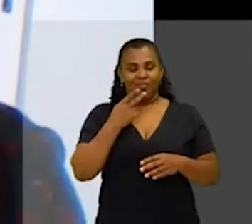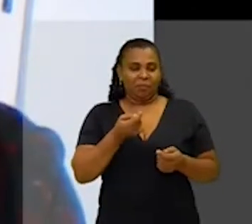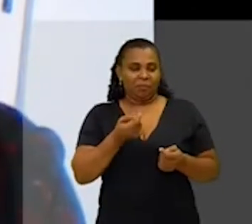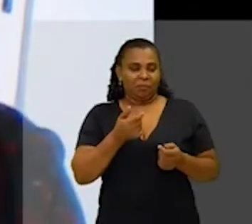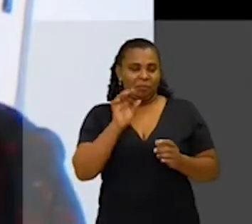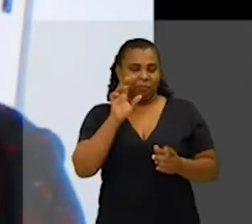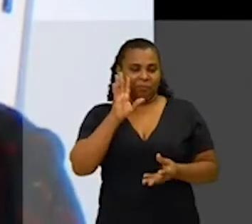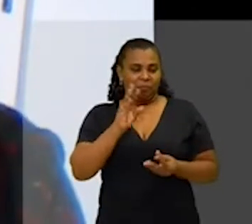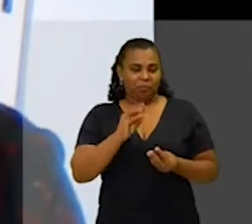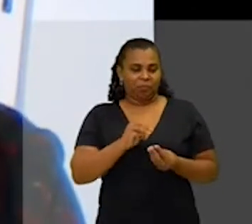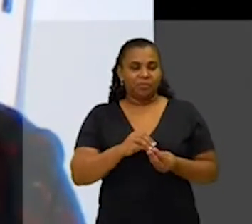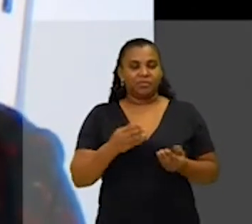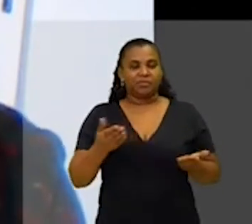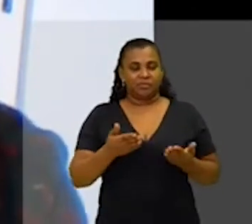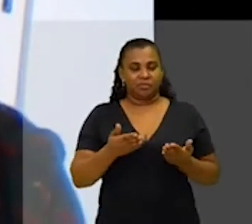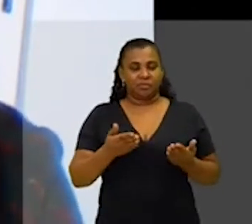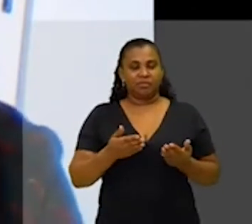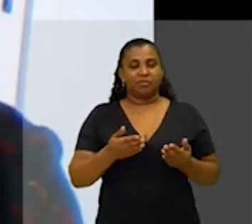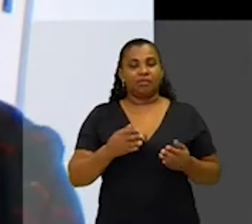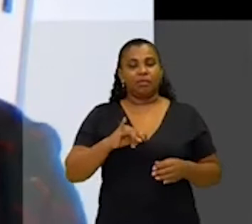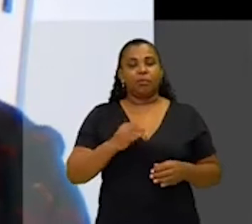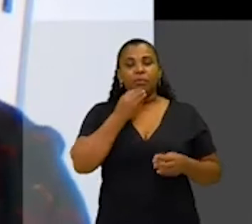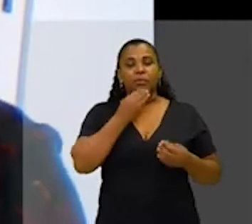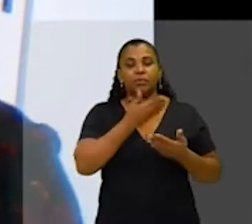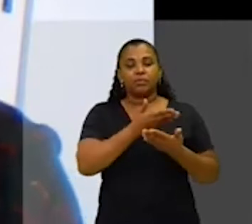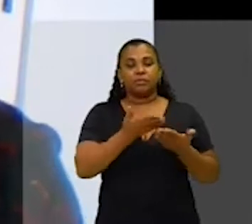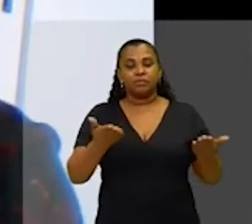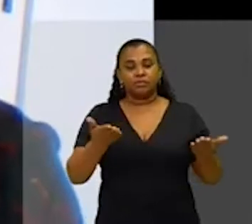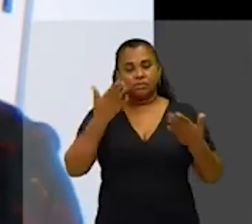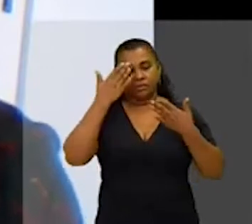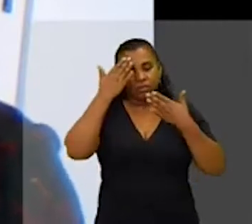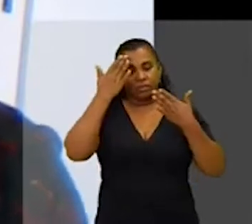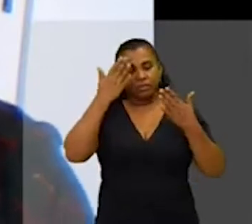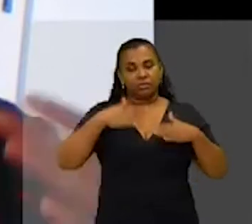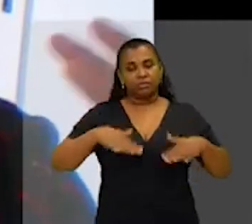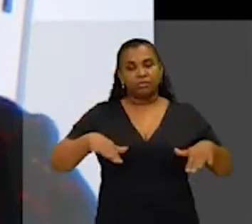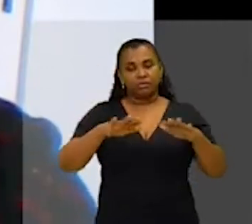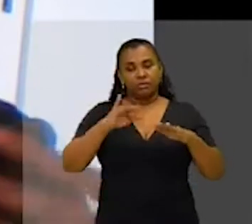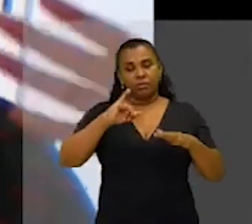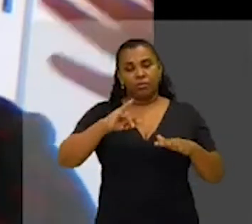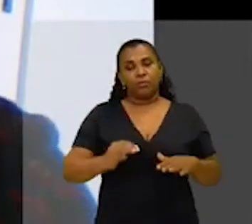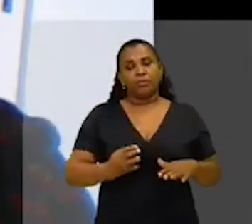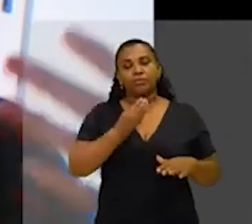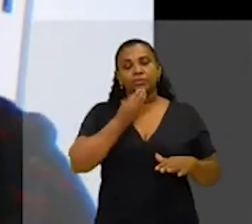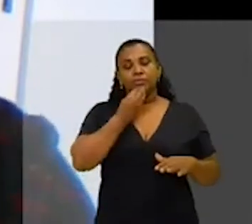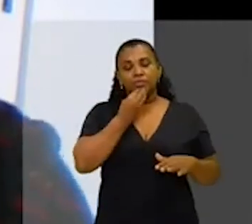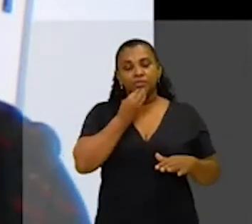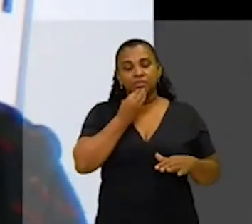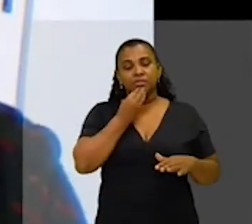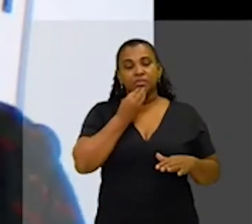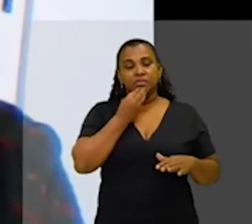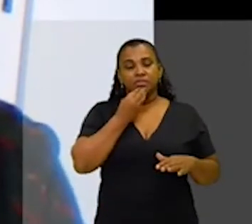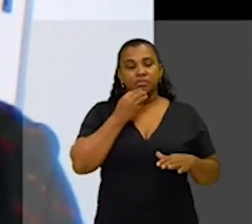sala os colegas meus colegas agradeço muito pela oportunidade a gente possa caminhar e aprofundar